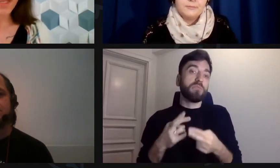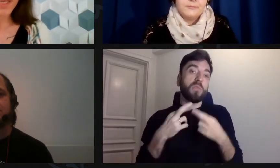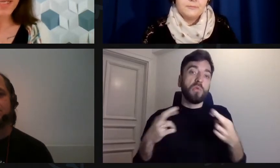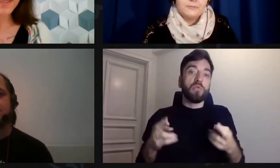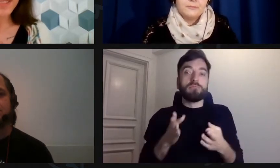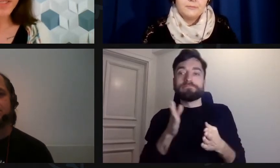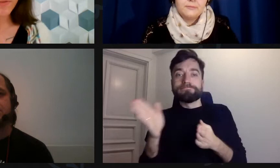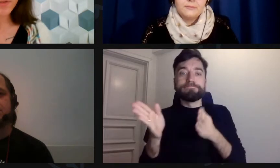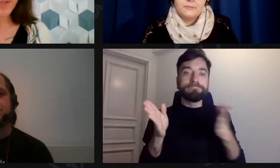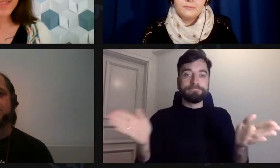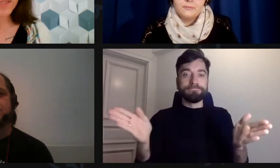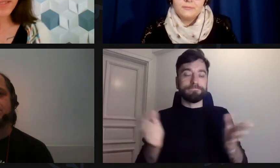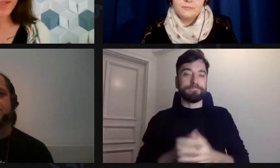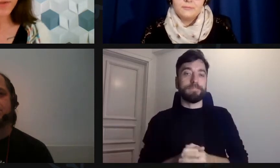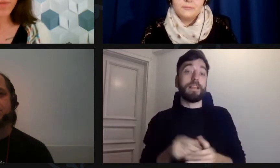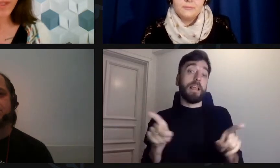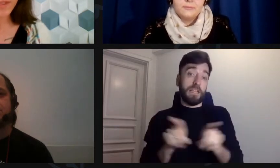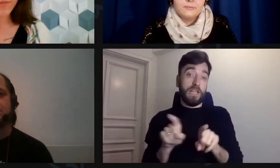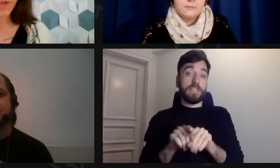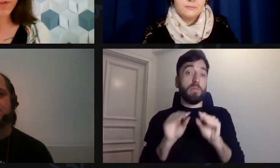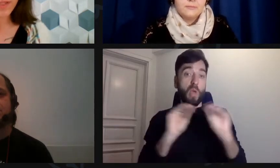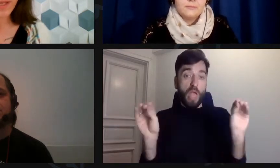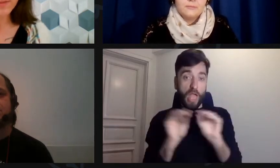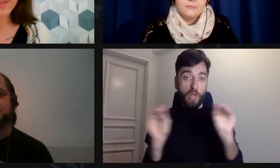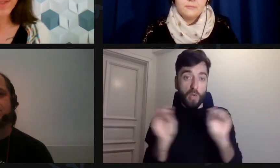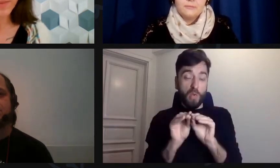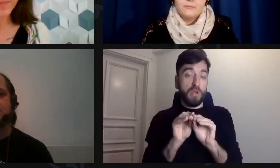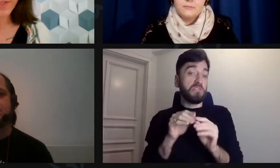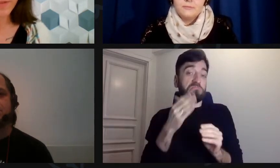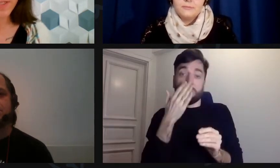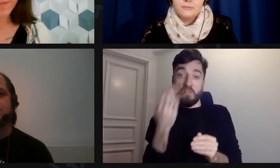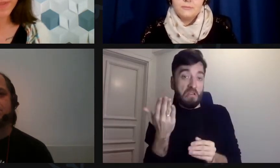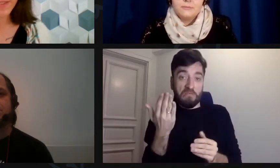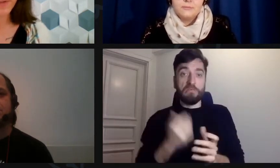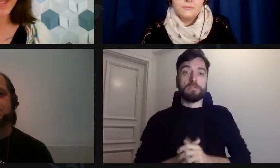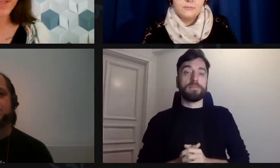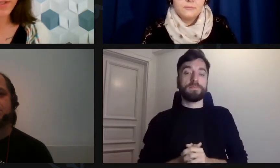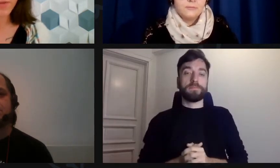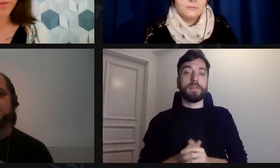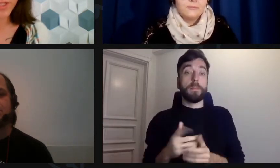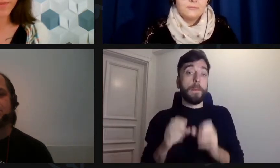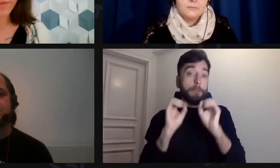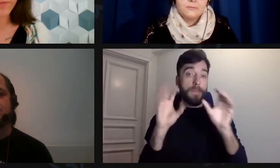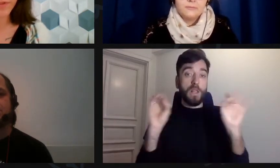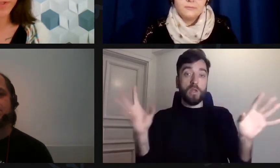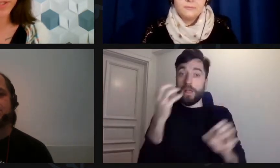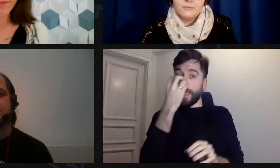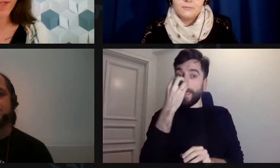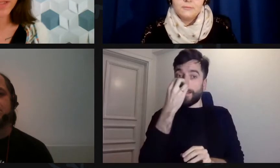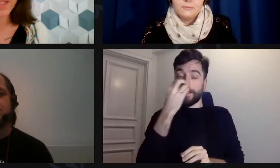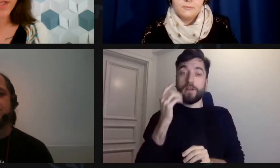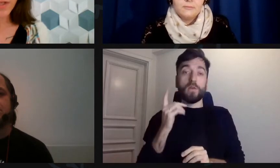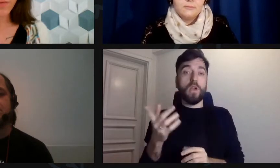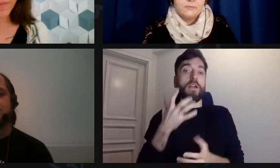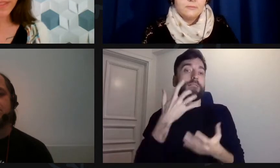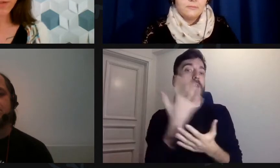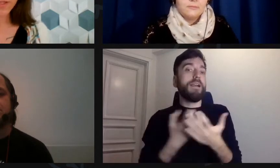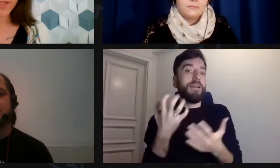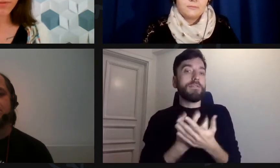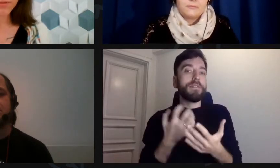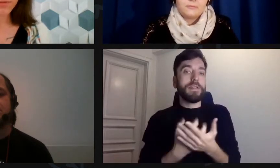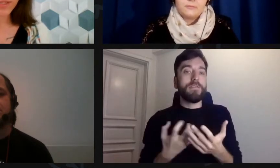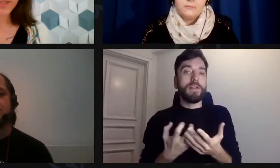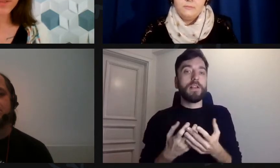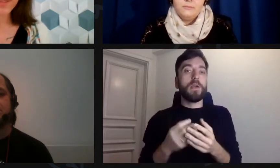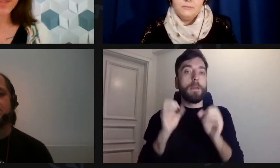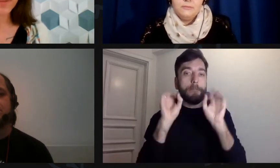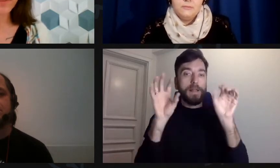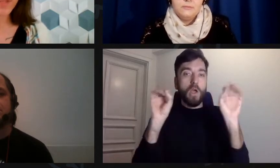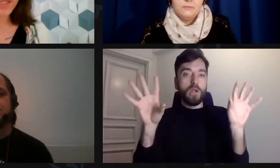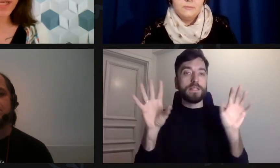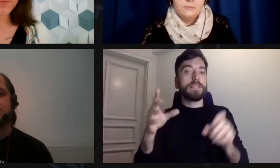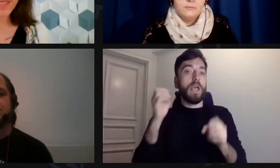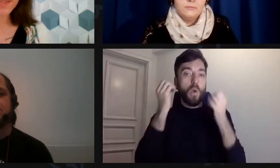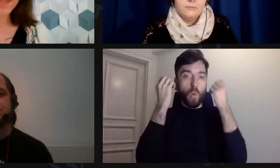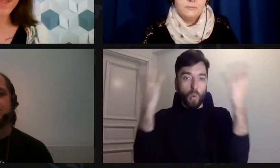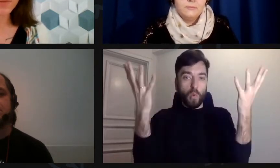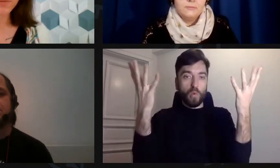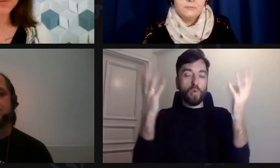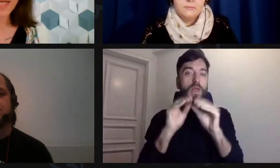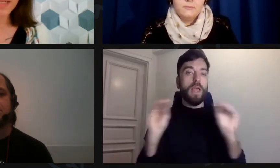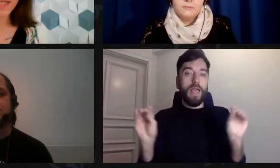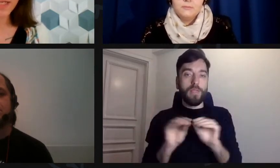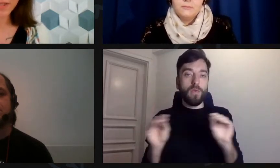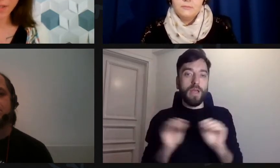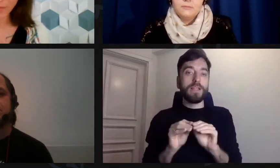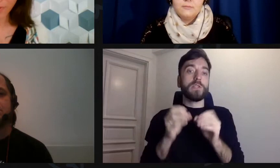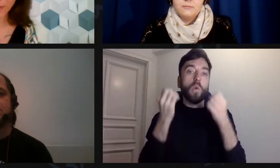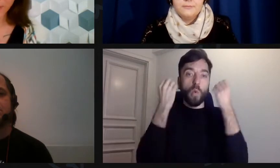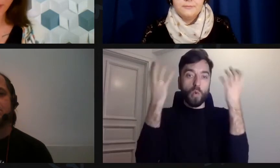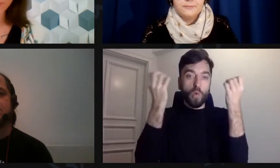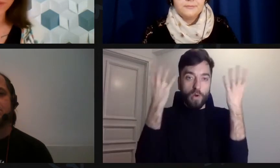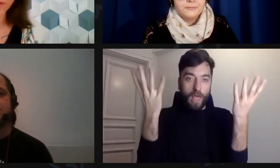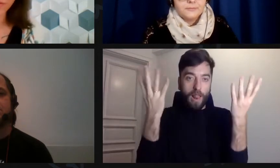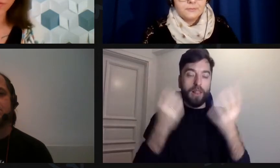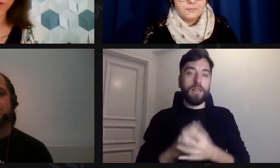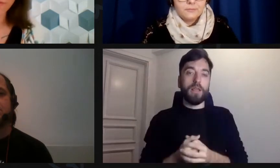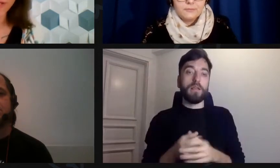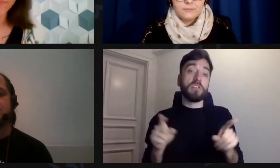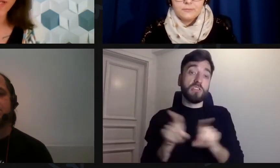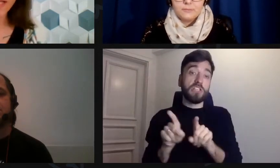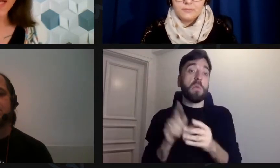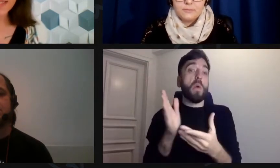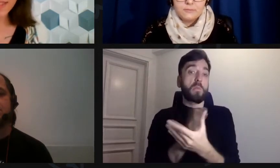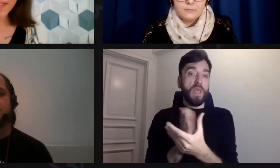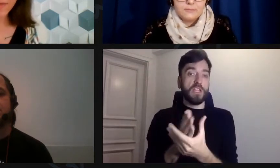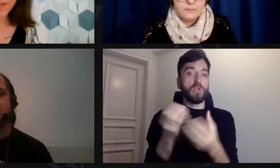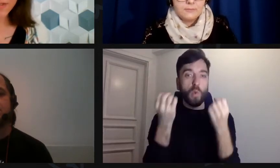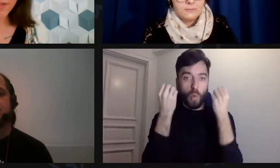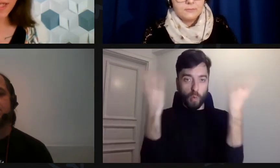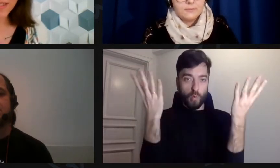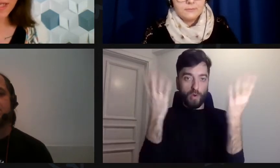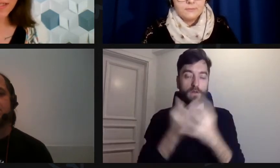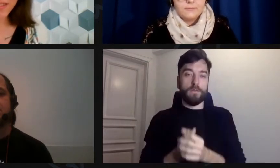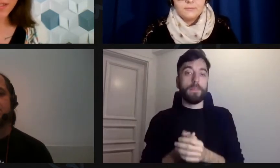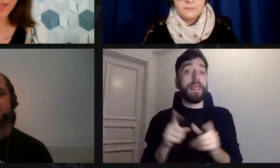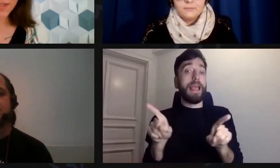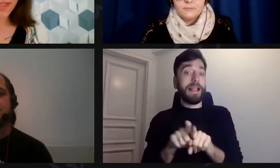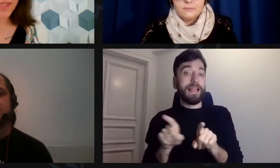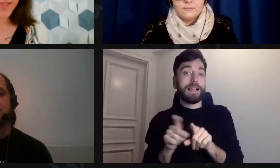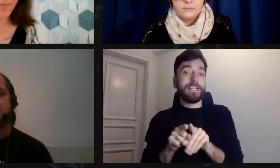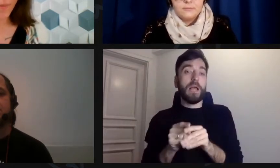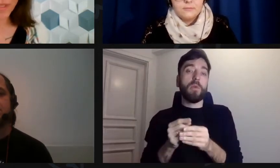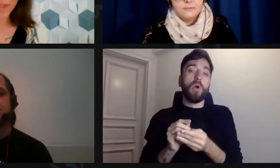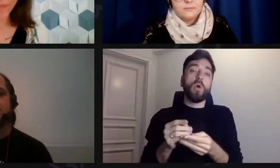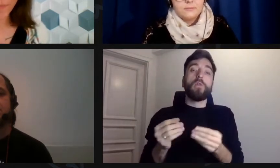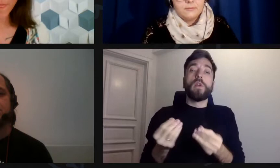ale także w edukacji ponieważ pedagogikę cyrku możemy wykorzystać w pedagogice kultury, w edukacji kulturalnej, międzykulturowej czy integracji społecznej.